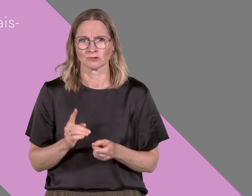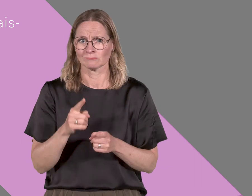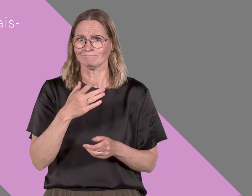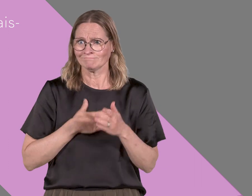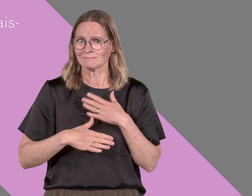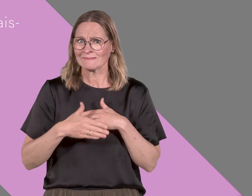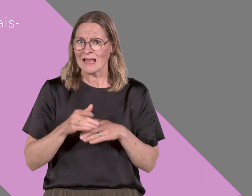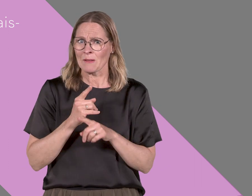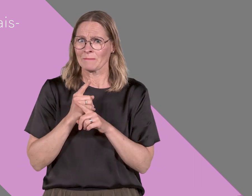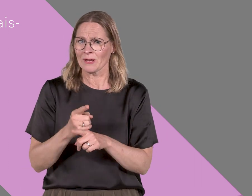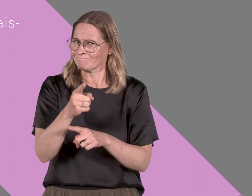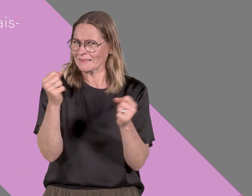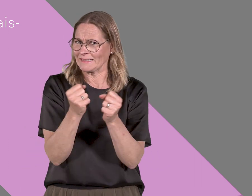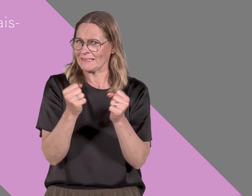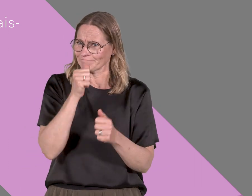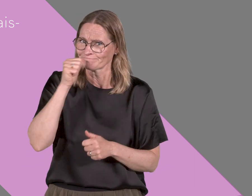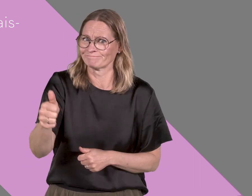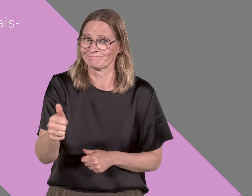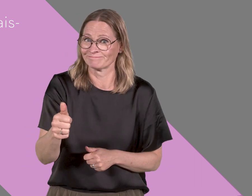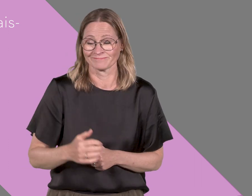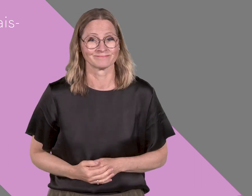Pidähän siis kiirettä, jos haluat vielä mukaan!